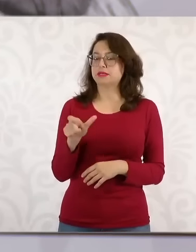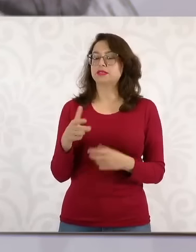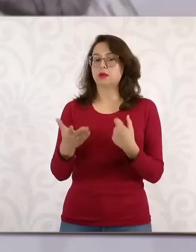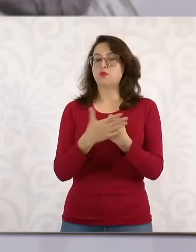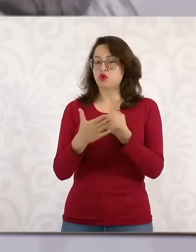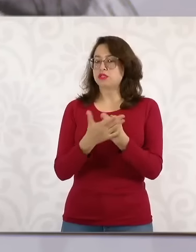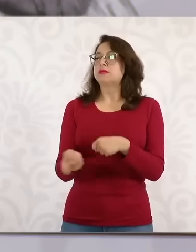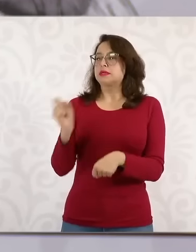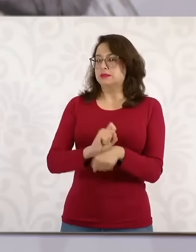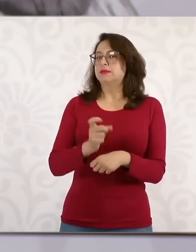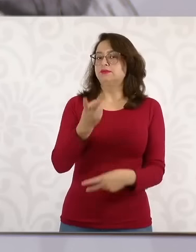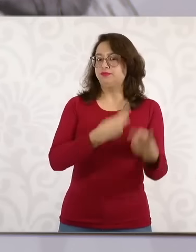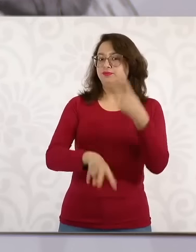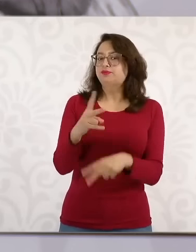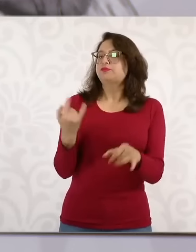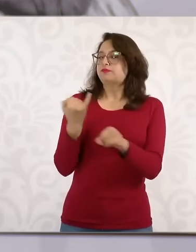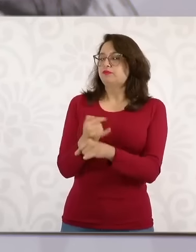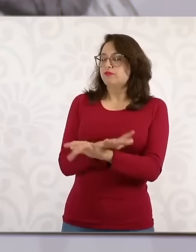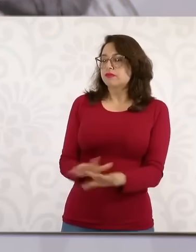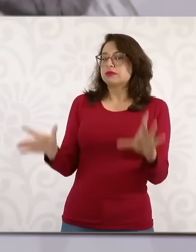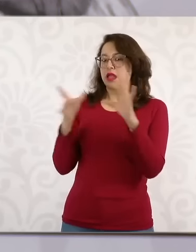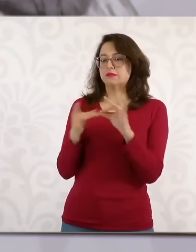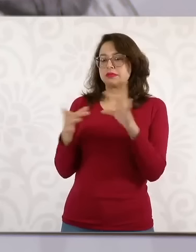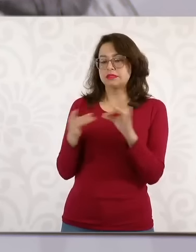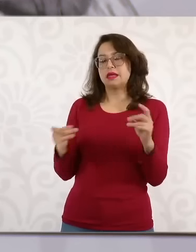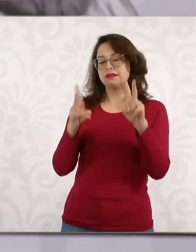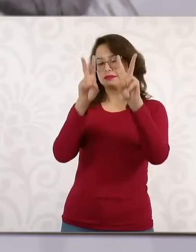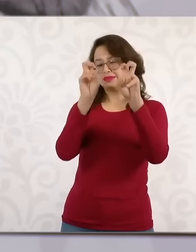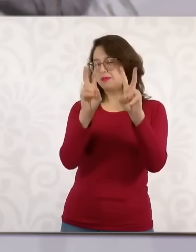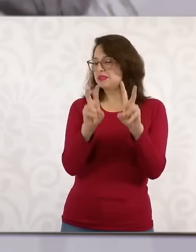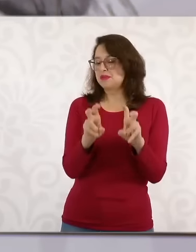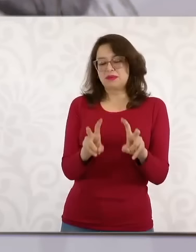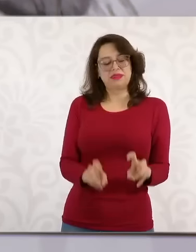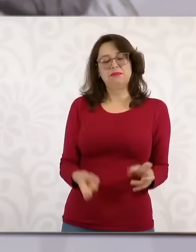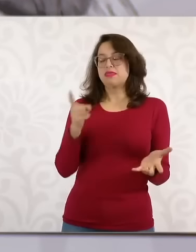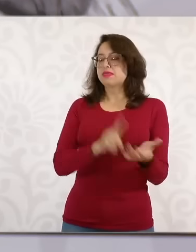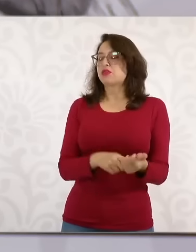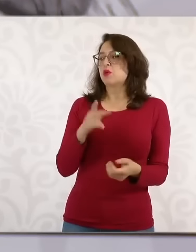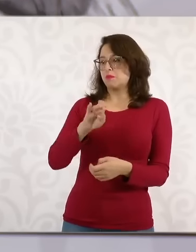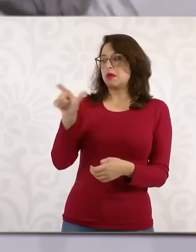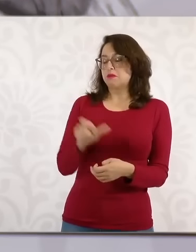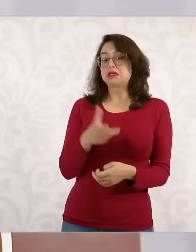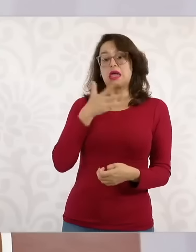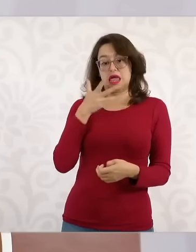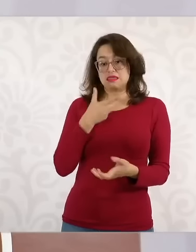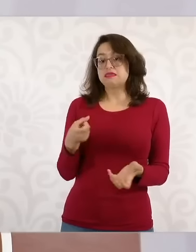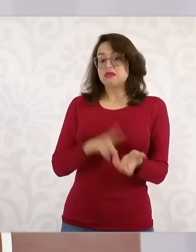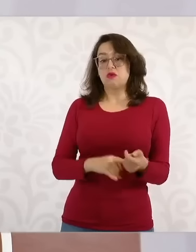pueda explicar el eh pues muchas cosas de Pemex eh que son muy buenas, que se han estado trabajando,